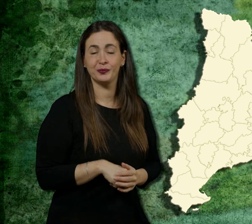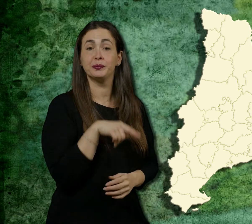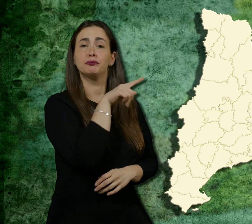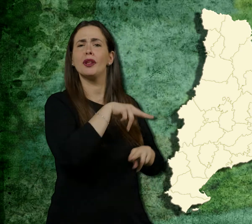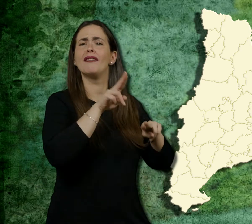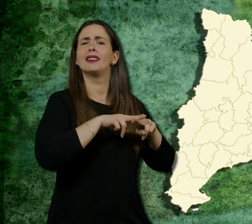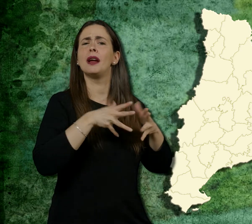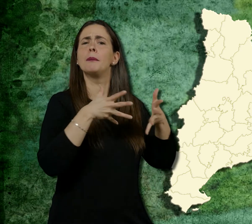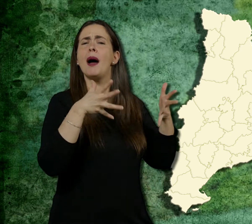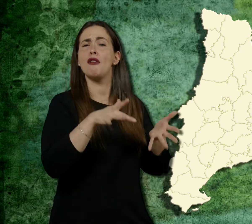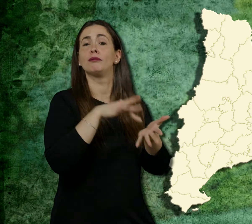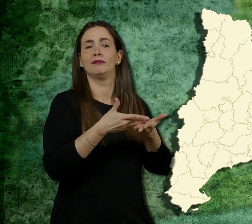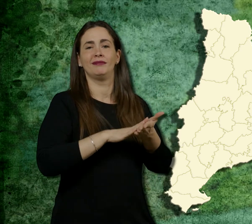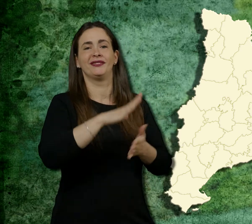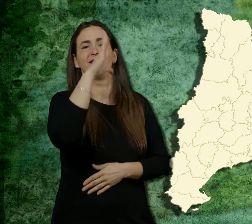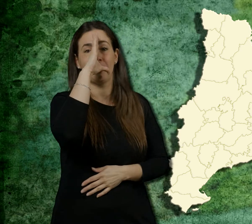Festa major: Fira medieval,